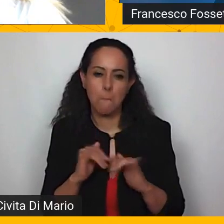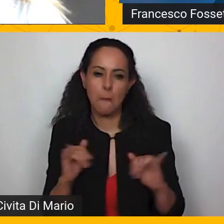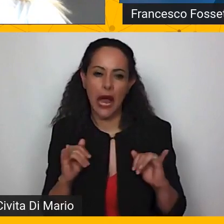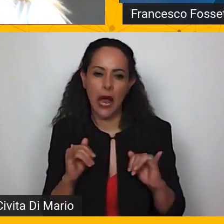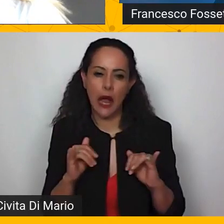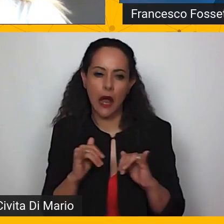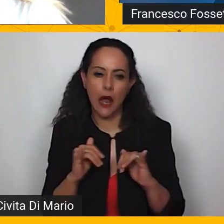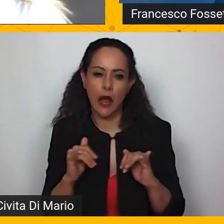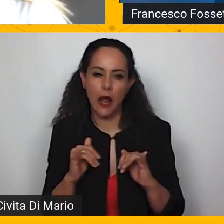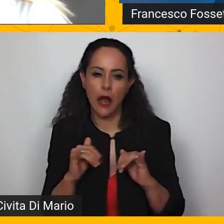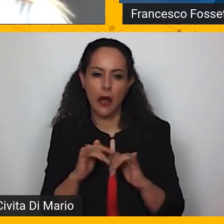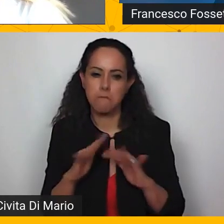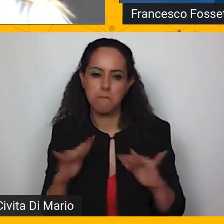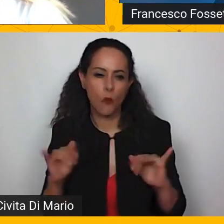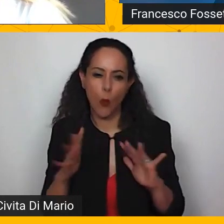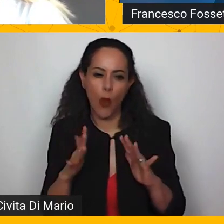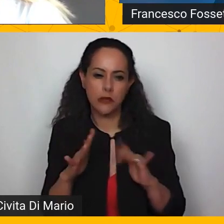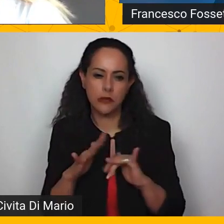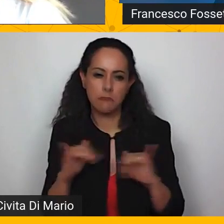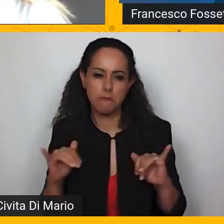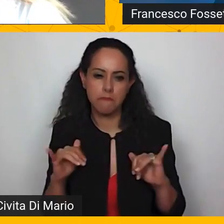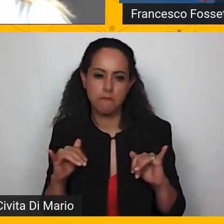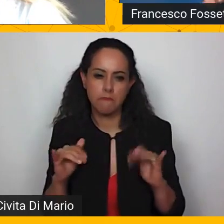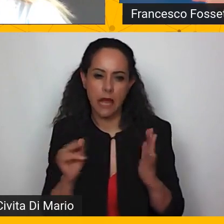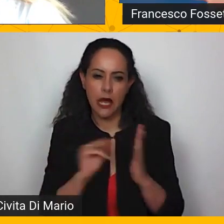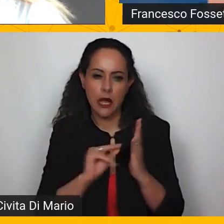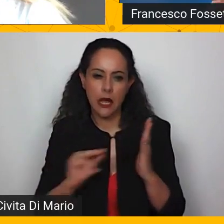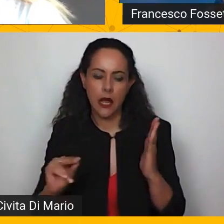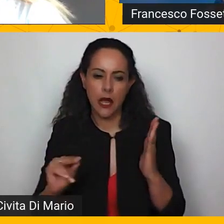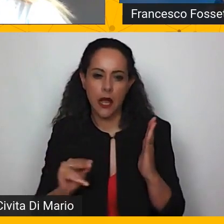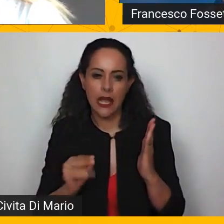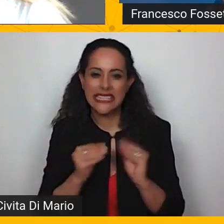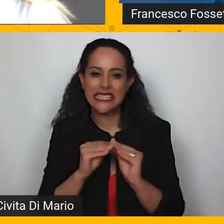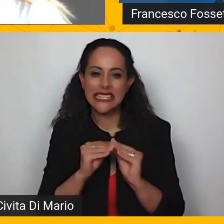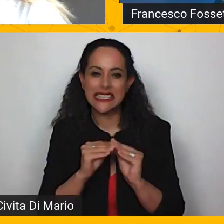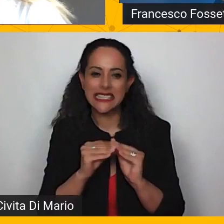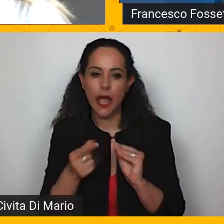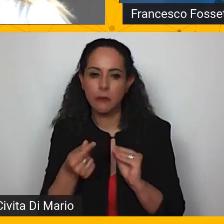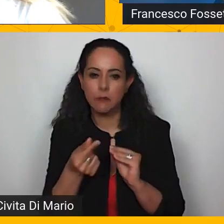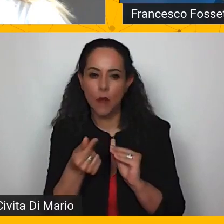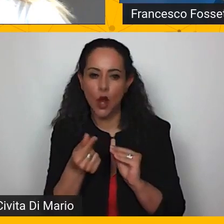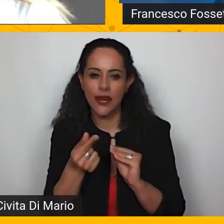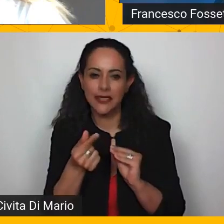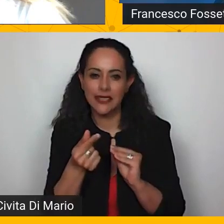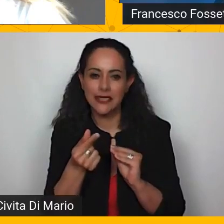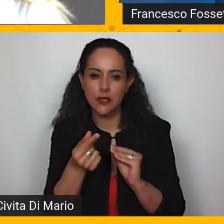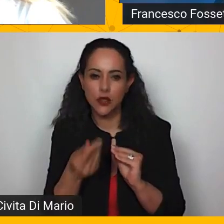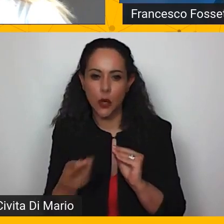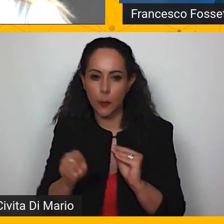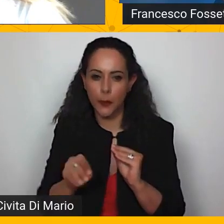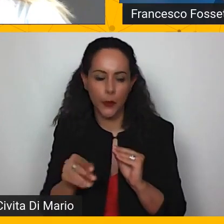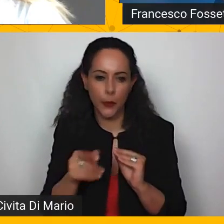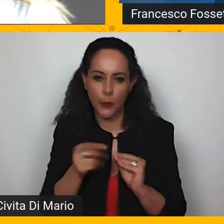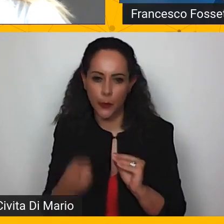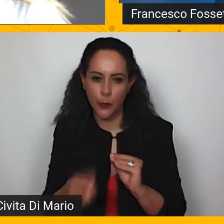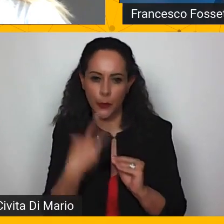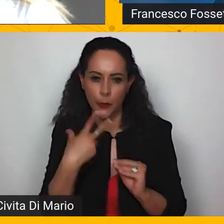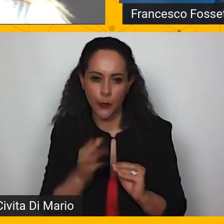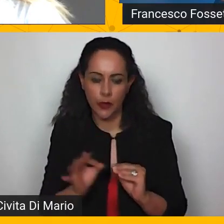mai eh un'indicazione ma non c'è quasi mai un'indicazione sui sistemi di monetizzazione